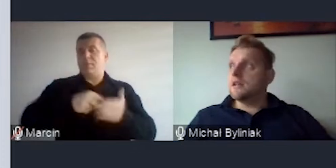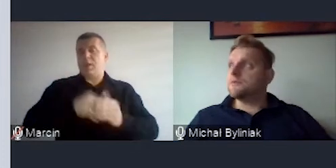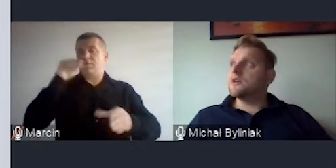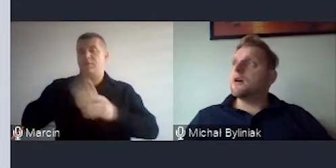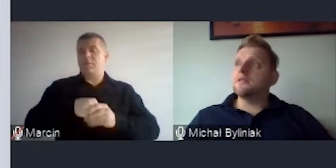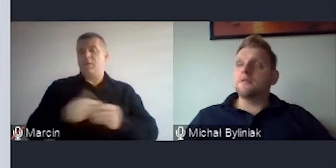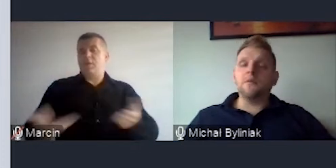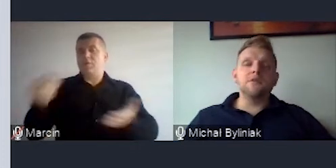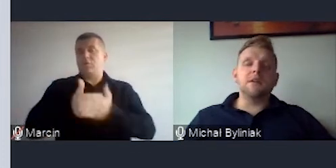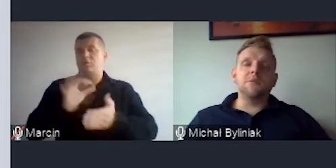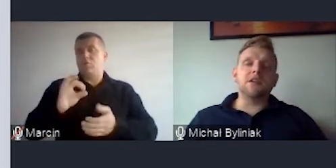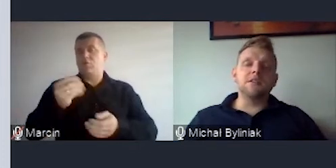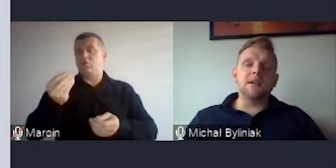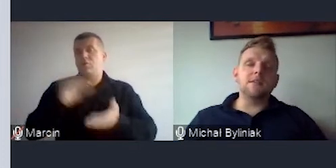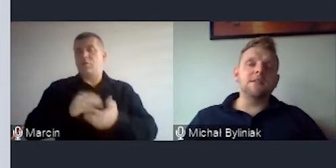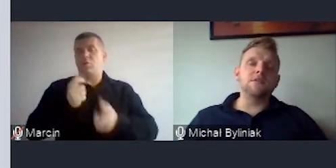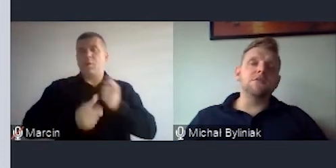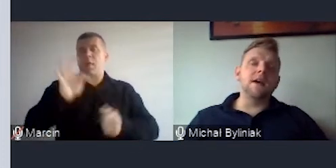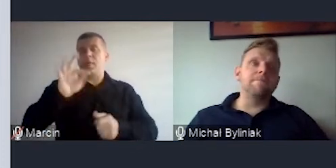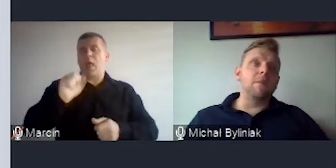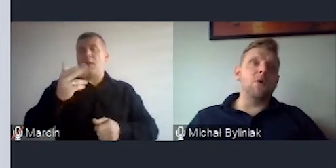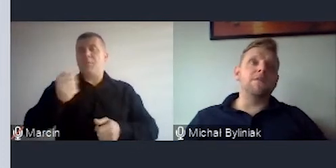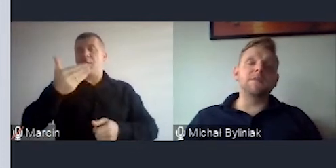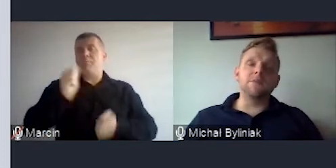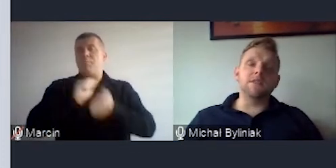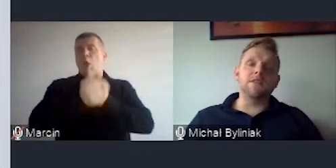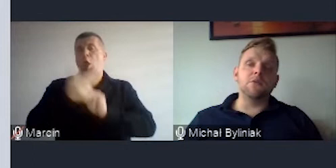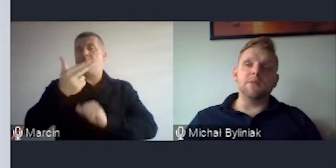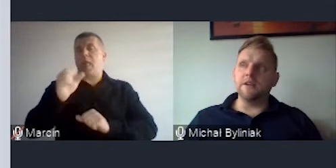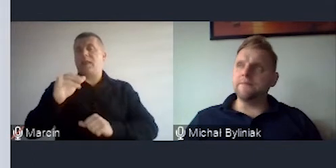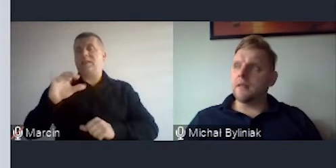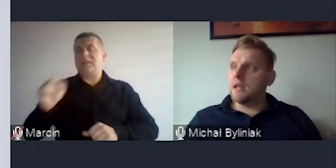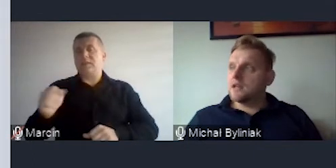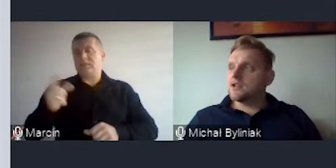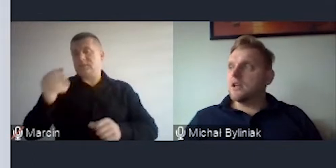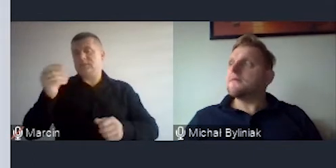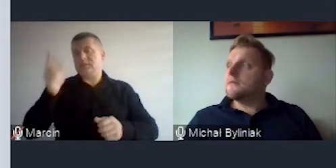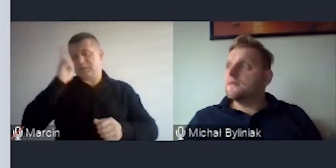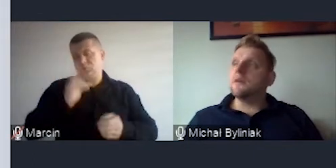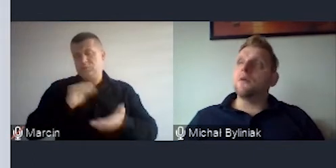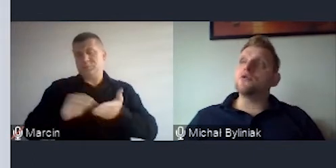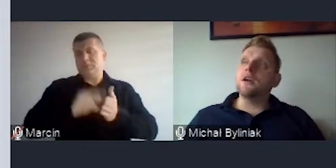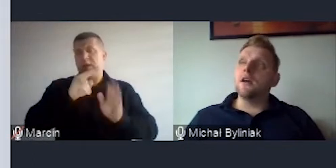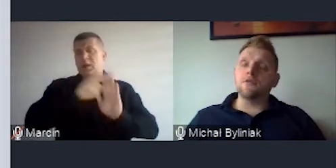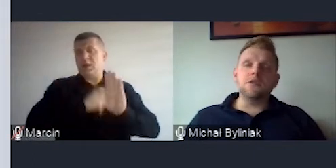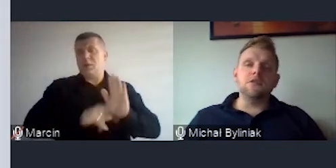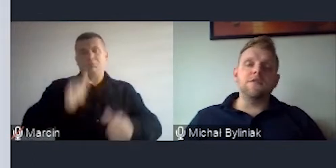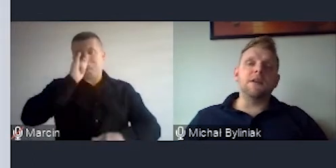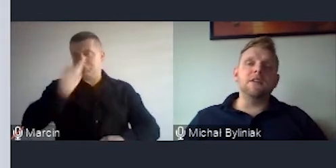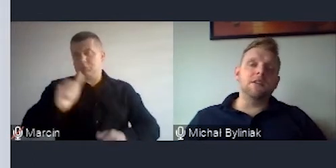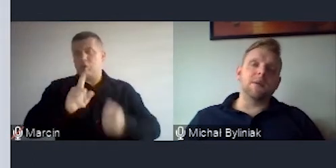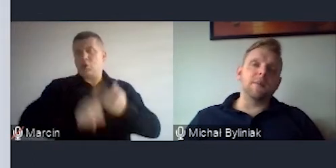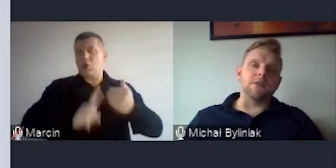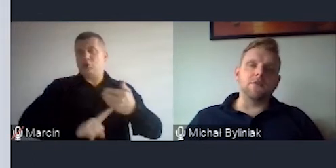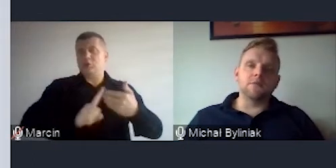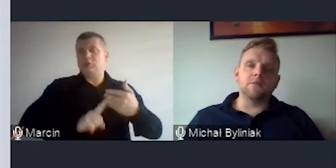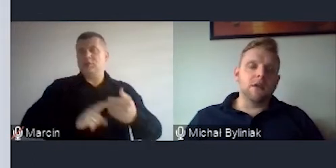Na przykład robiąc termomodernizację instytucja mogła wam zapisać w regulaminie, że nie może rozliczyć wam rynien i parapetów.